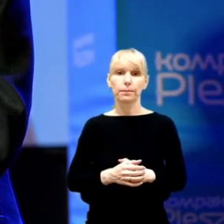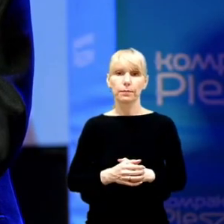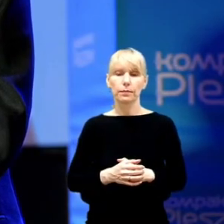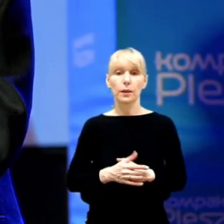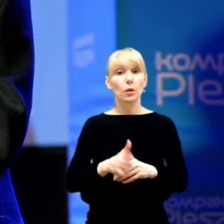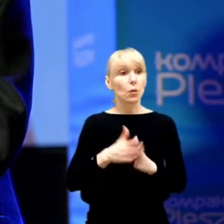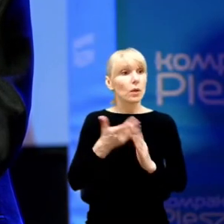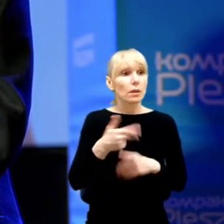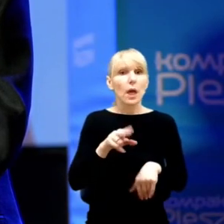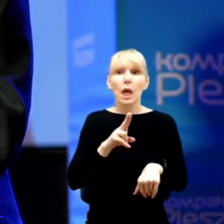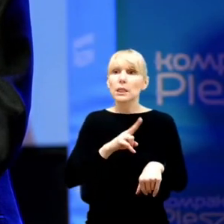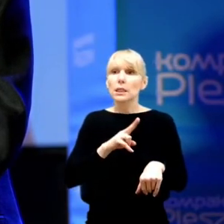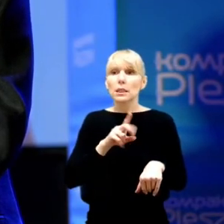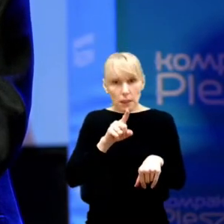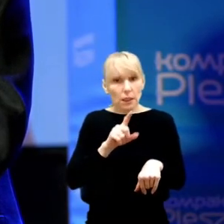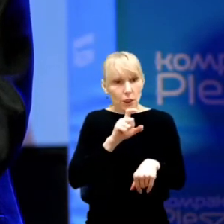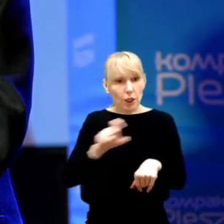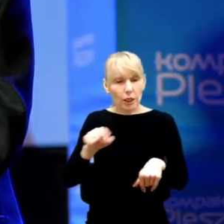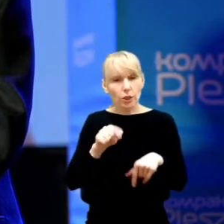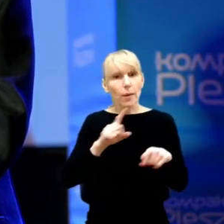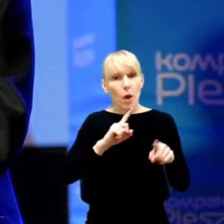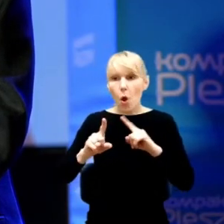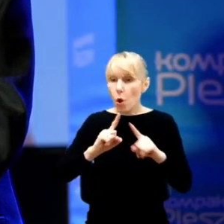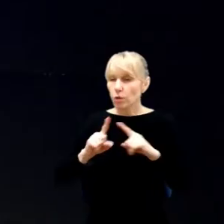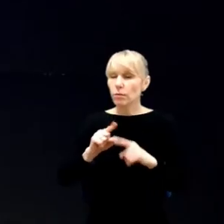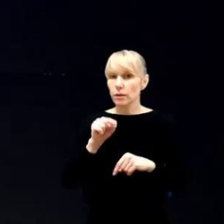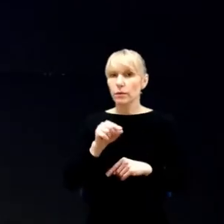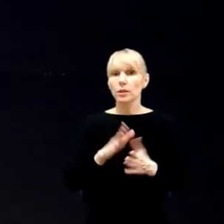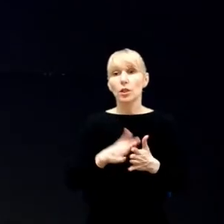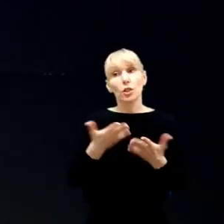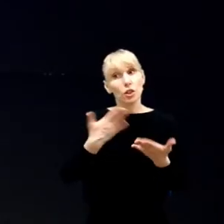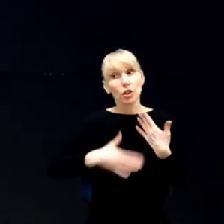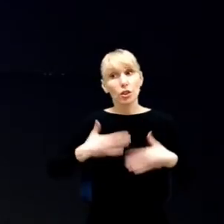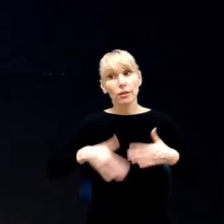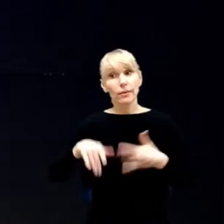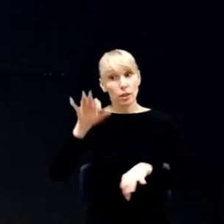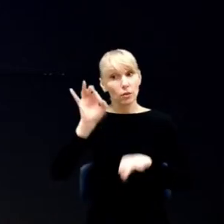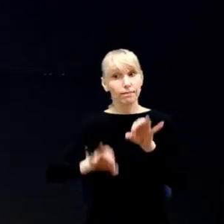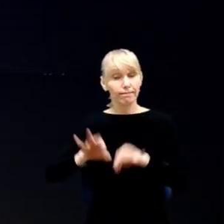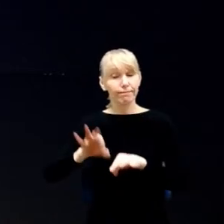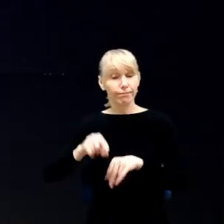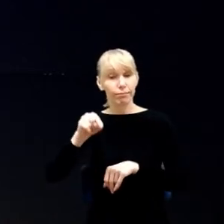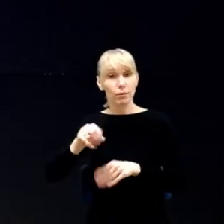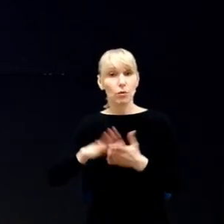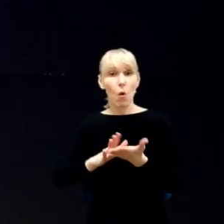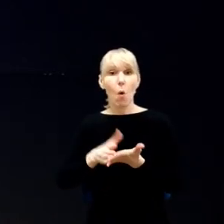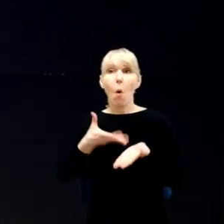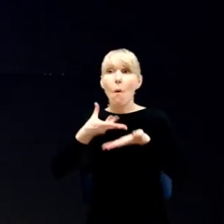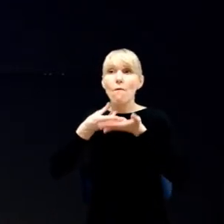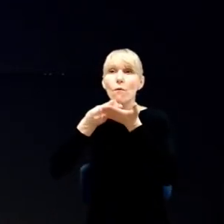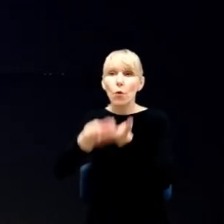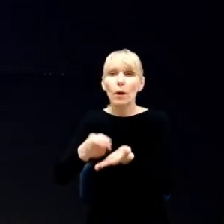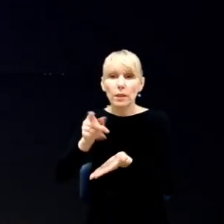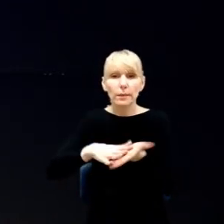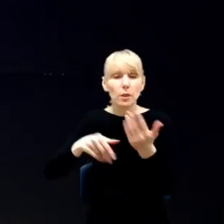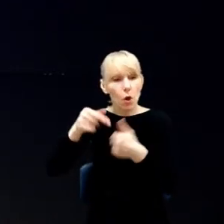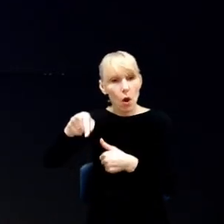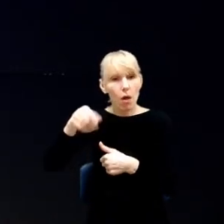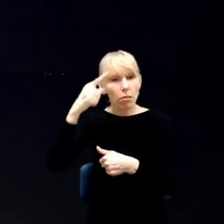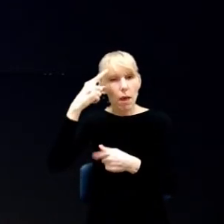i bardzo się cieszymy, myślimy, że to seminarium dzisiejsze naprawdę będzie miało duży wkład do rozwoju tej myśli,